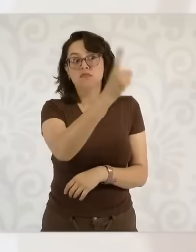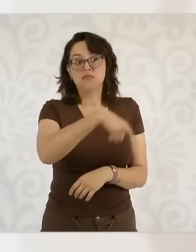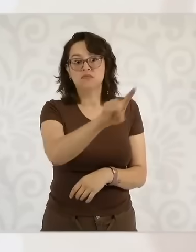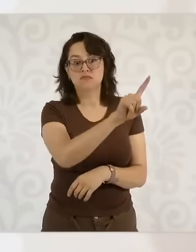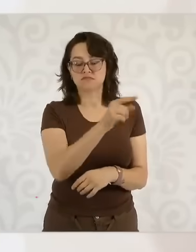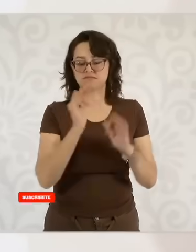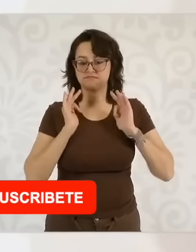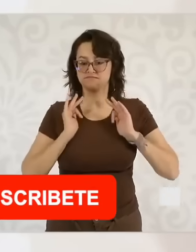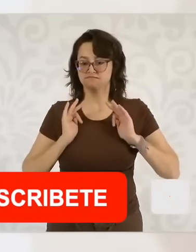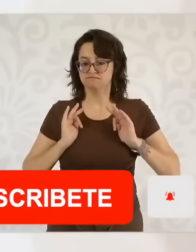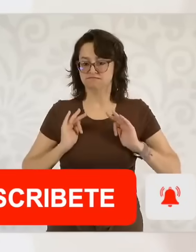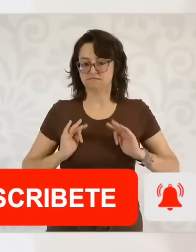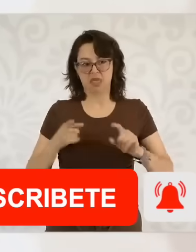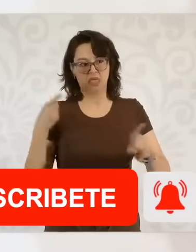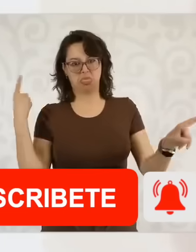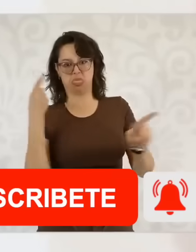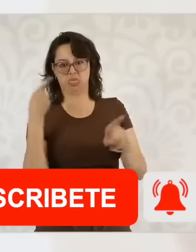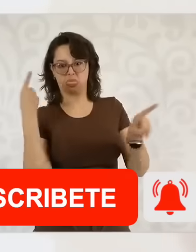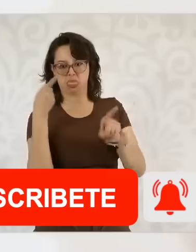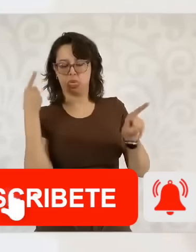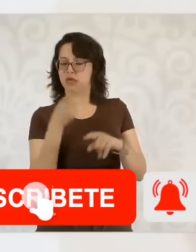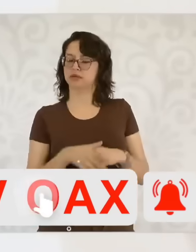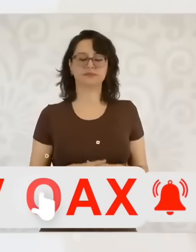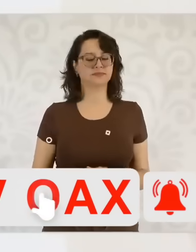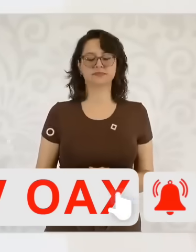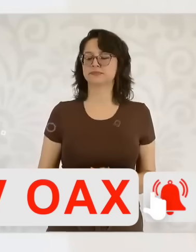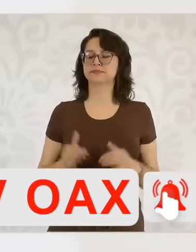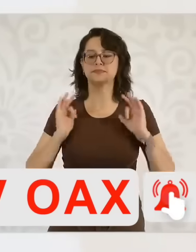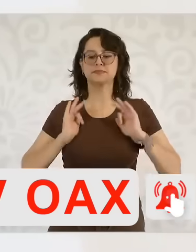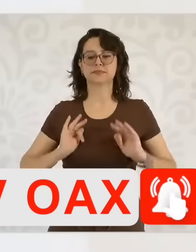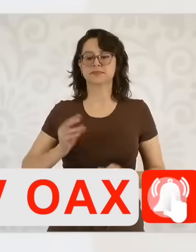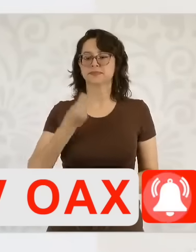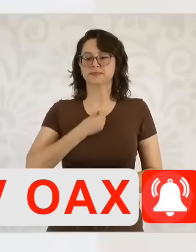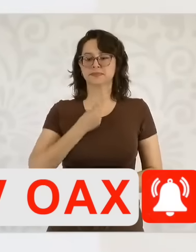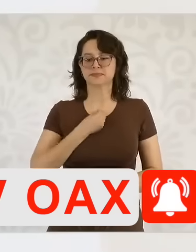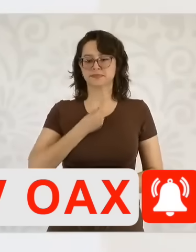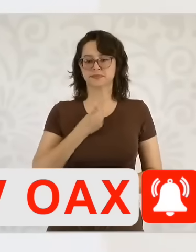Y hay muchísimos mexicanos que tienen la doble nacionalidad Es más la mayoría